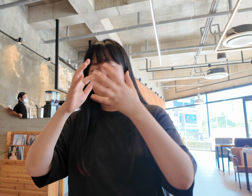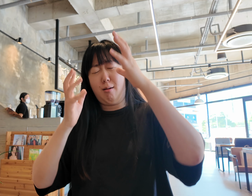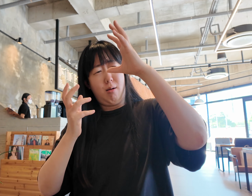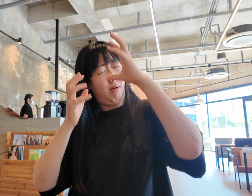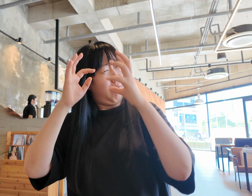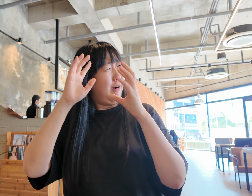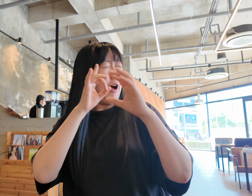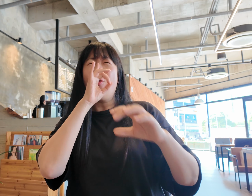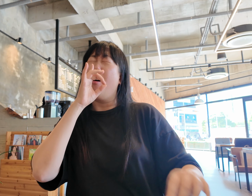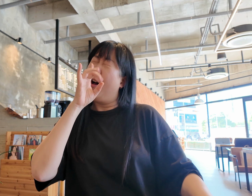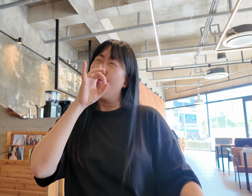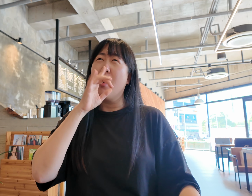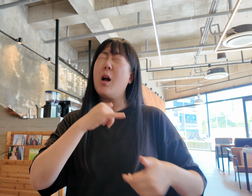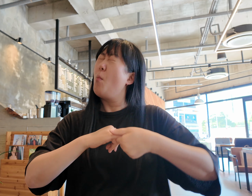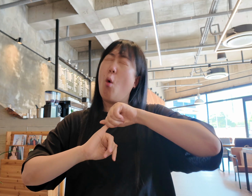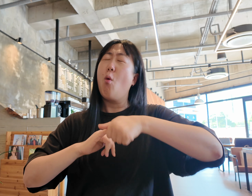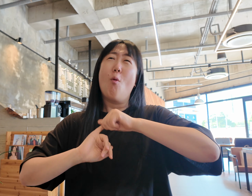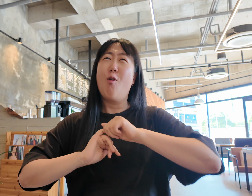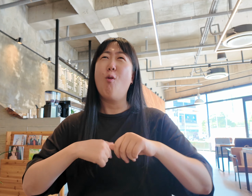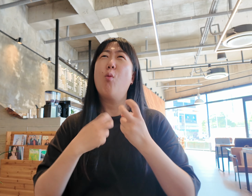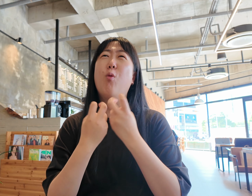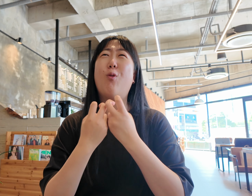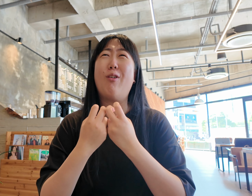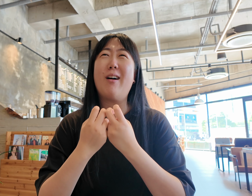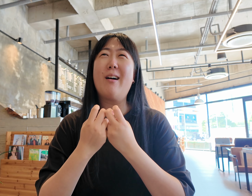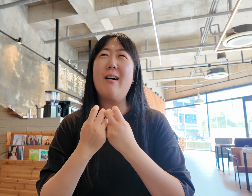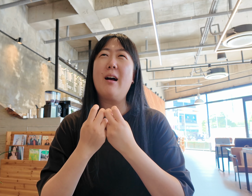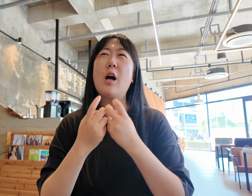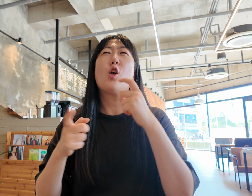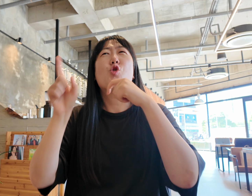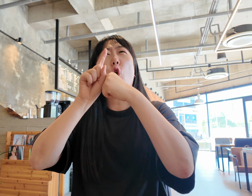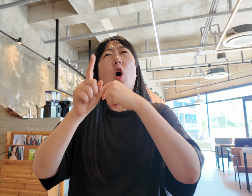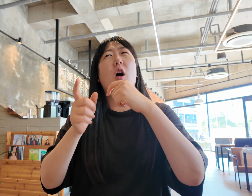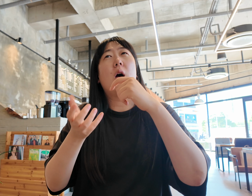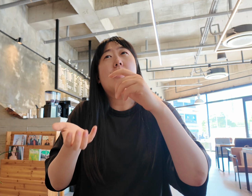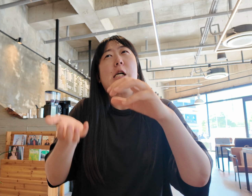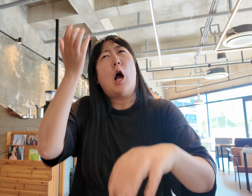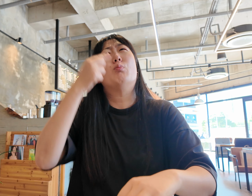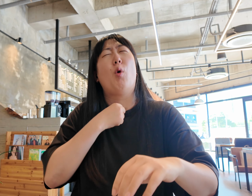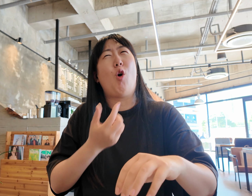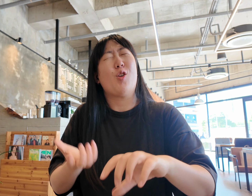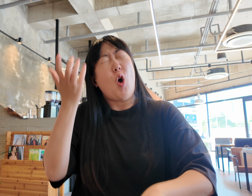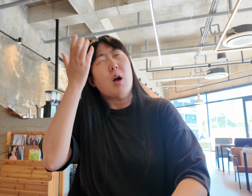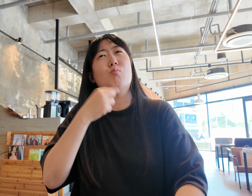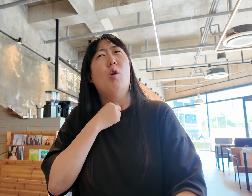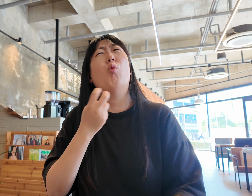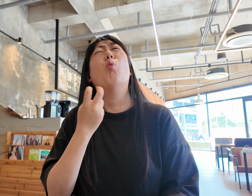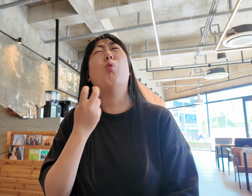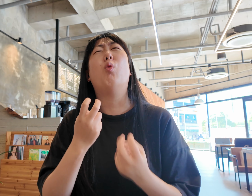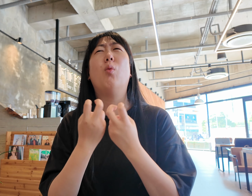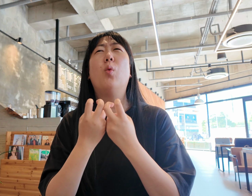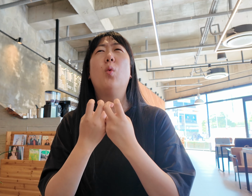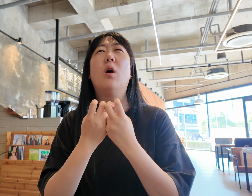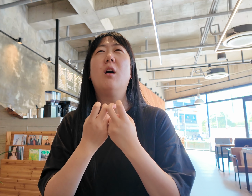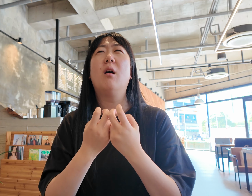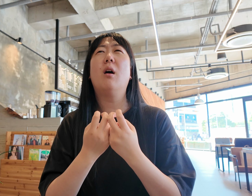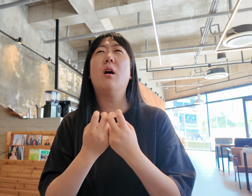Ich bin wirklich nicht gut darin, Gebärdensprache zu erfinden. Was soll ich tun, wenn ich besser werden möchte?